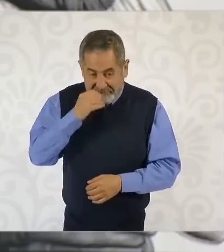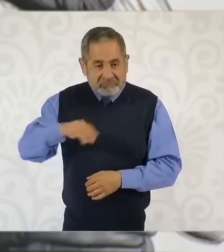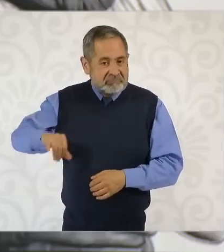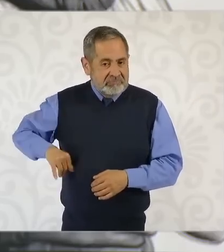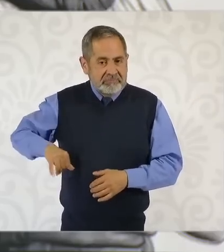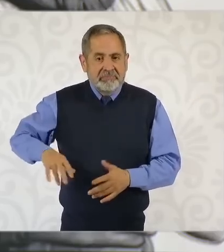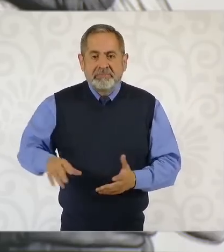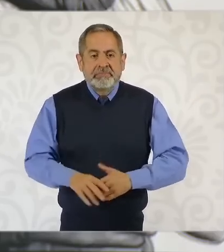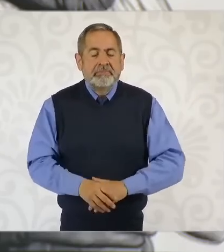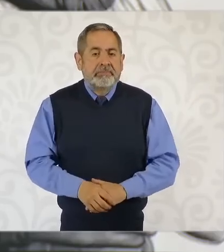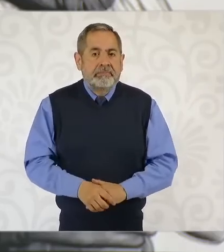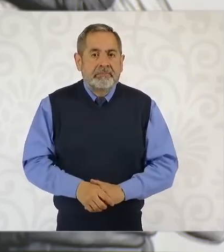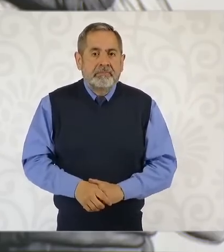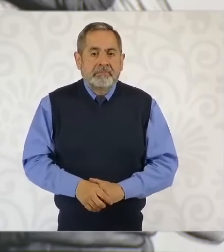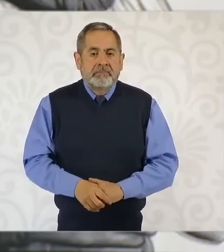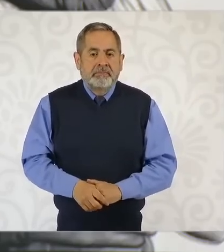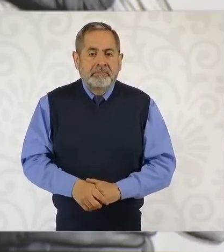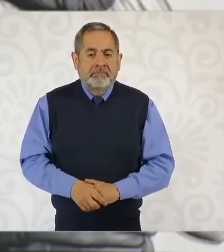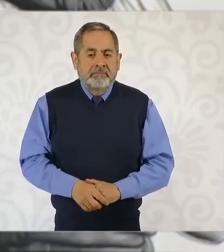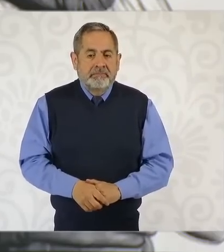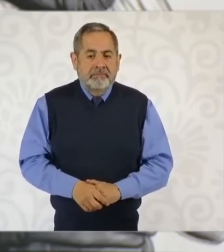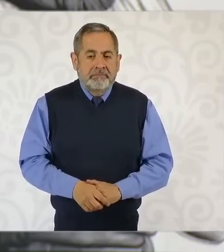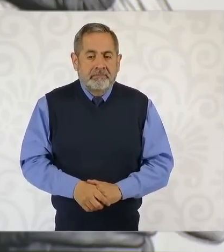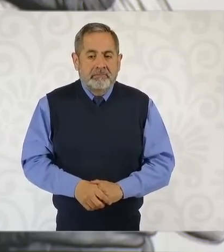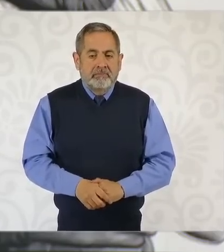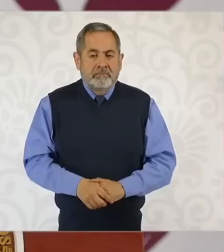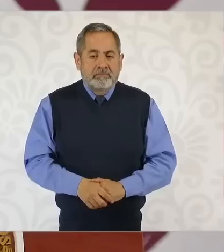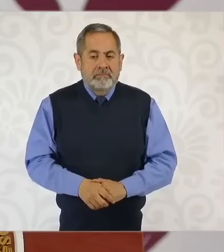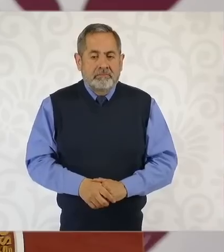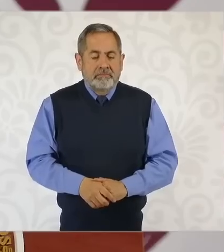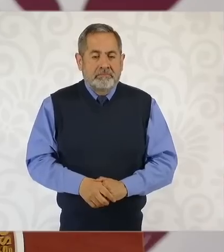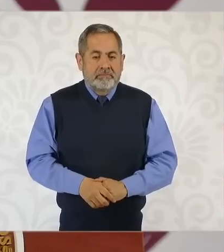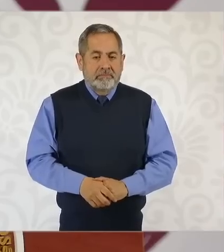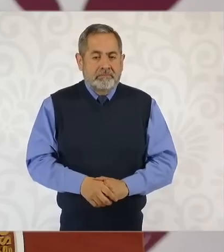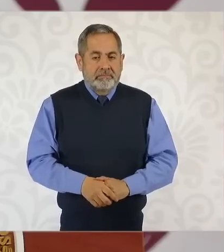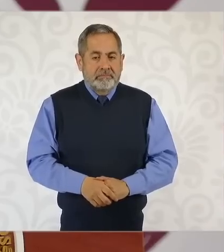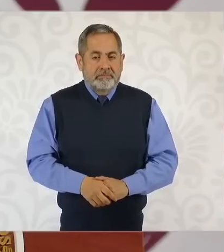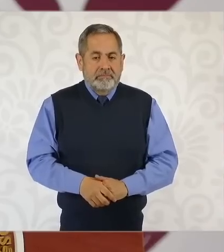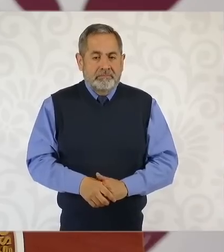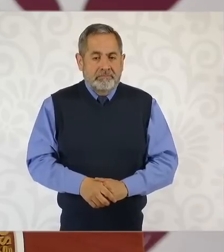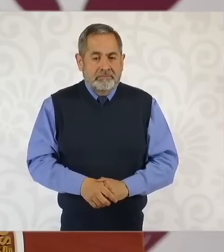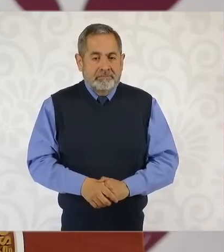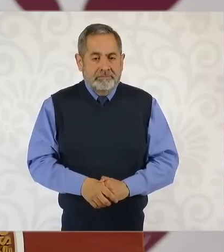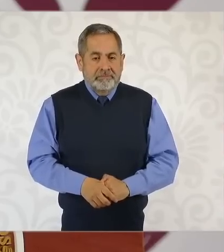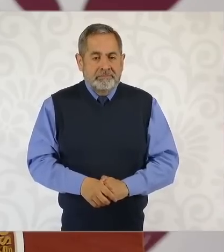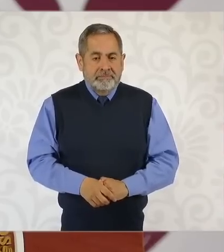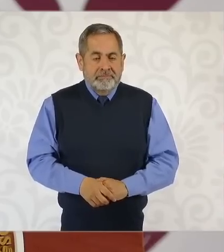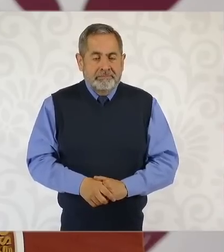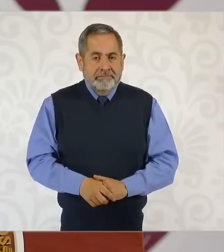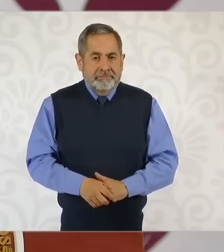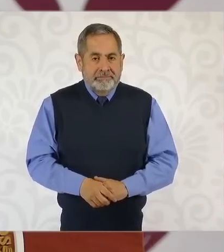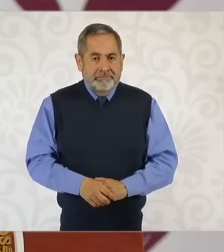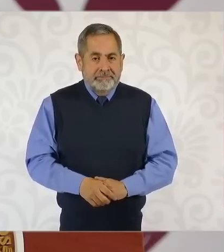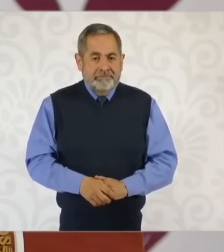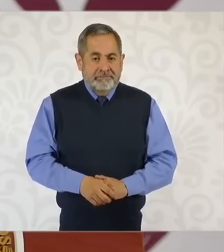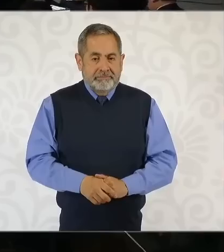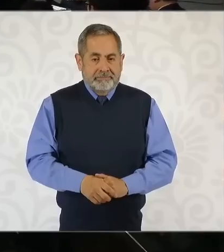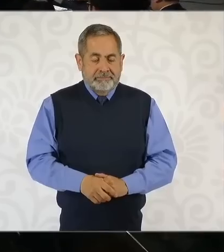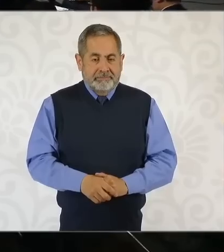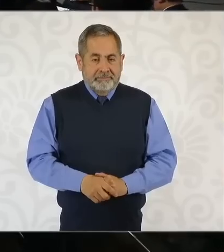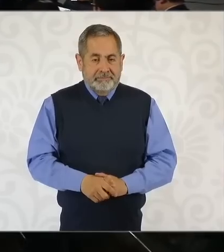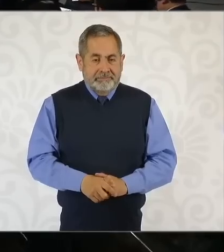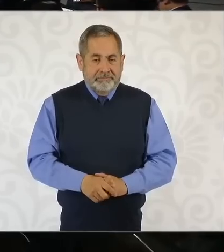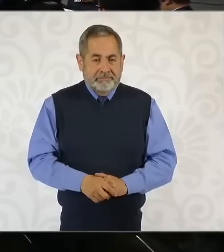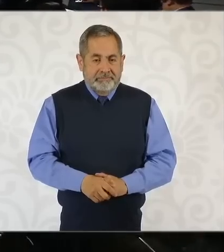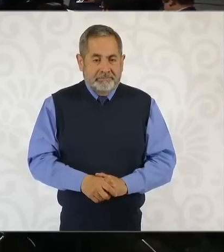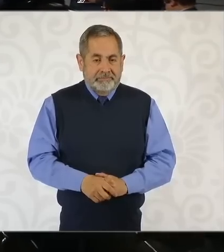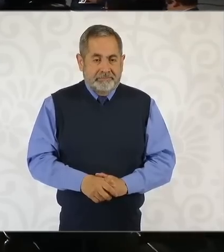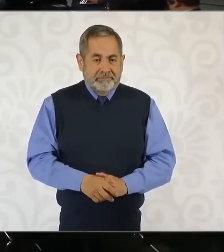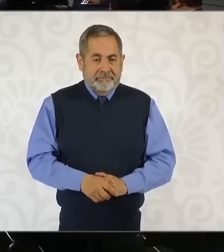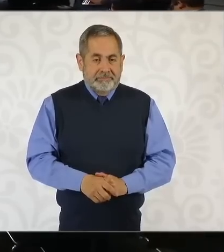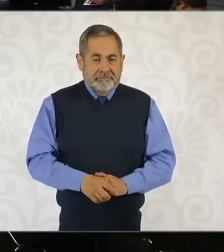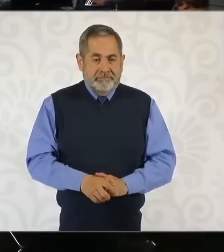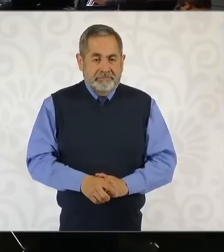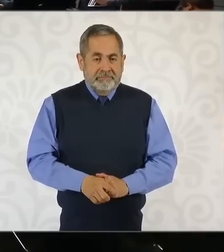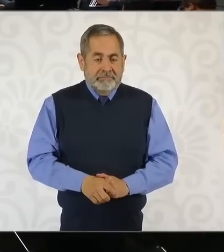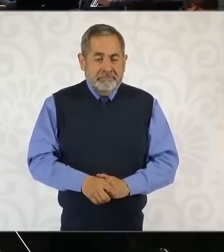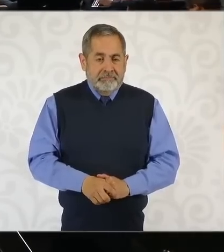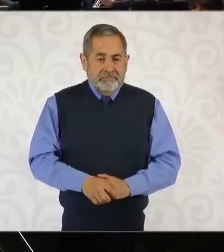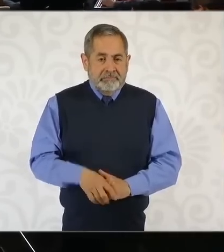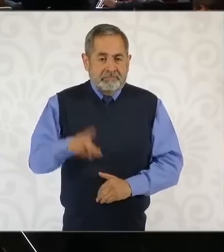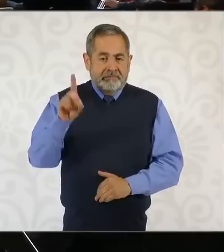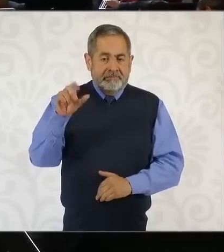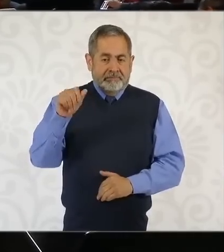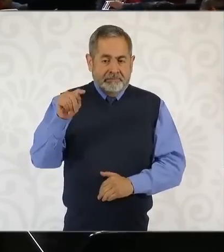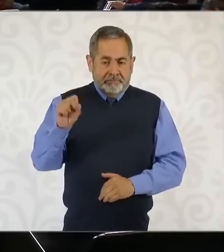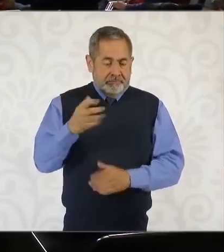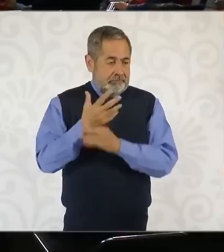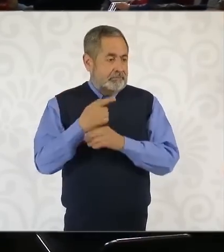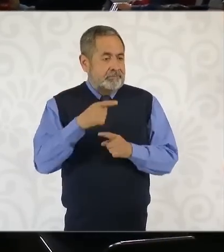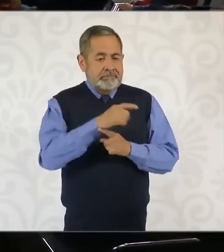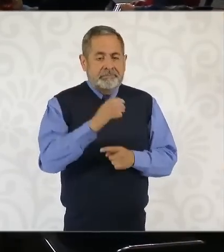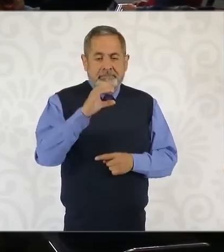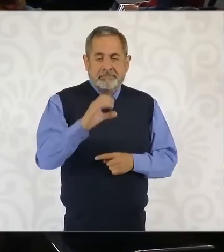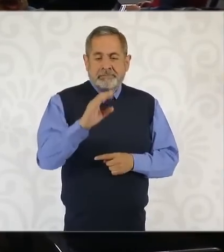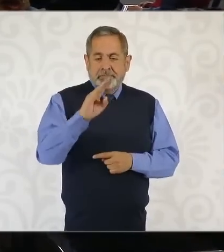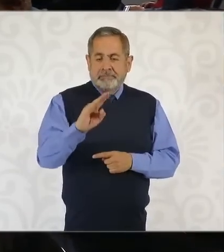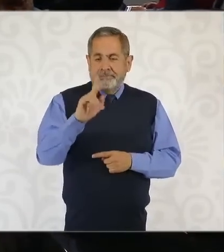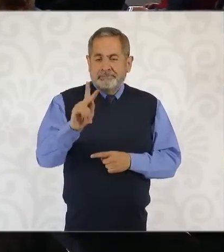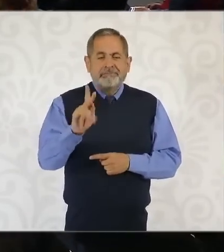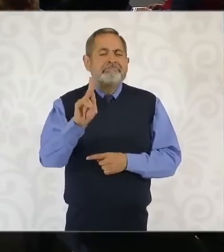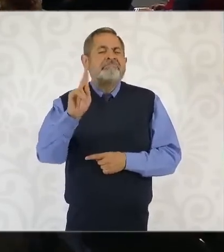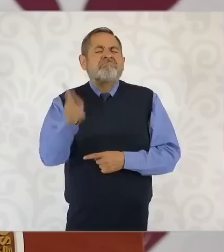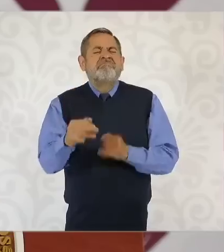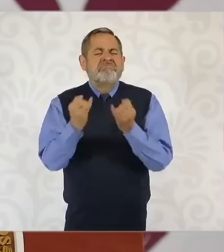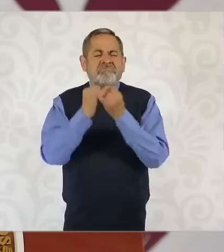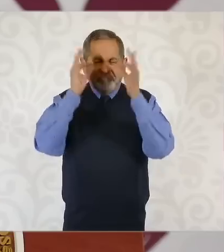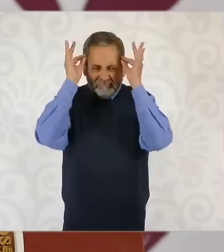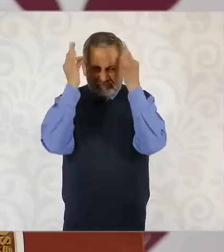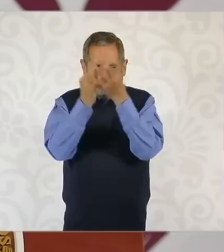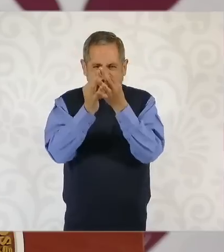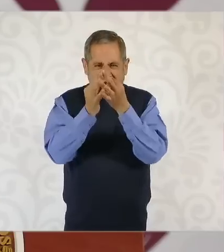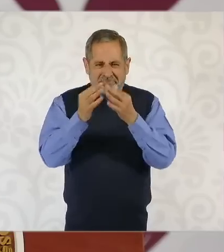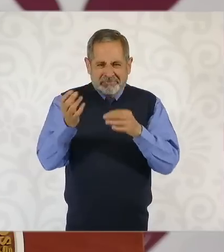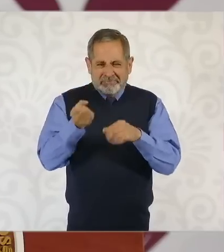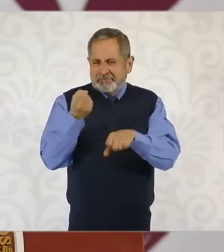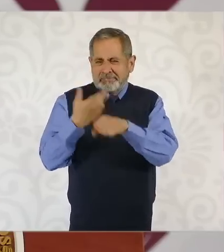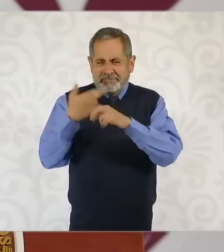e a ver si está ahí dice datos de c cbp es como aduanas y y asuntos fronterizos es la